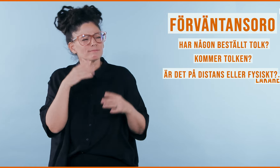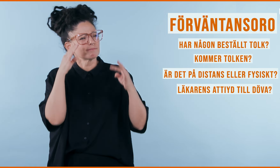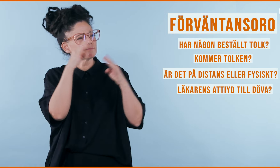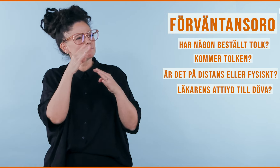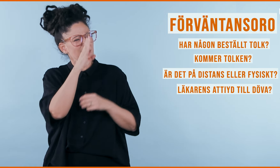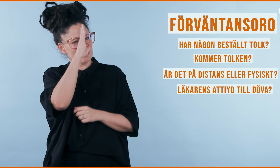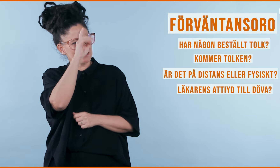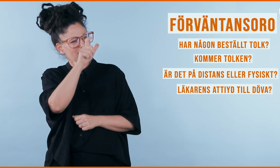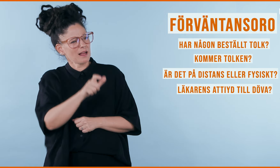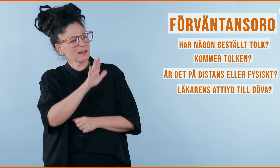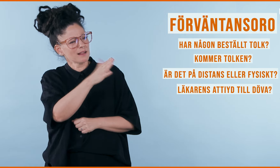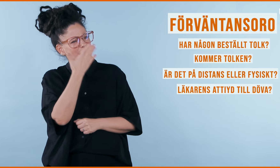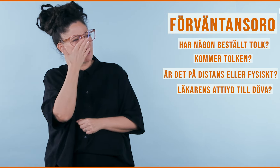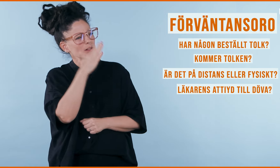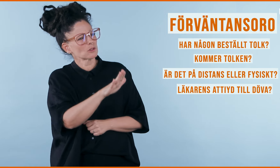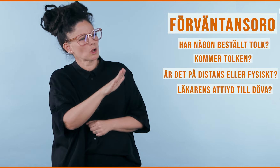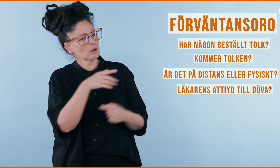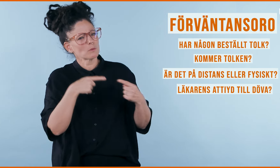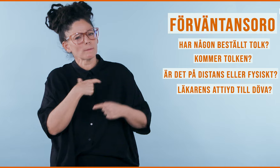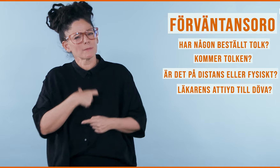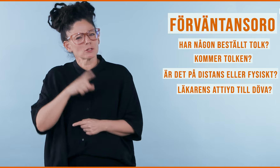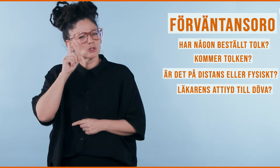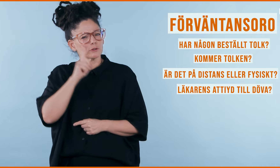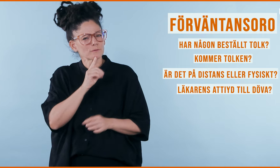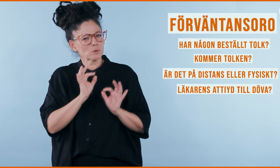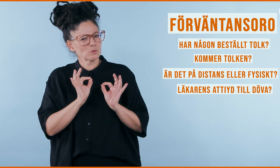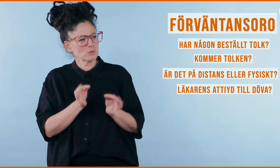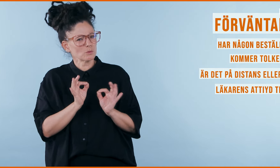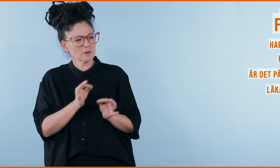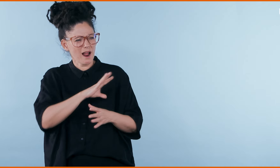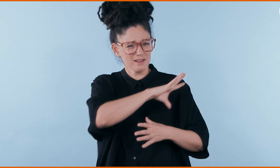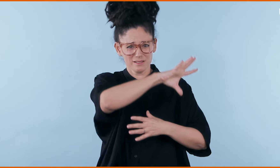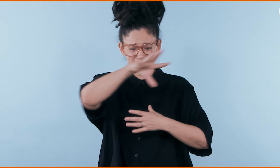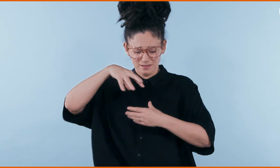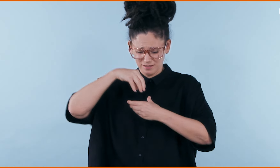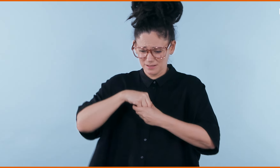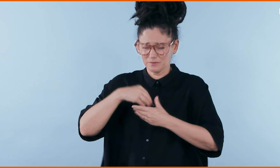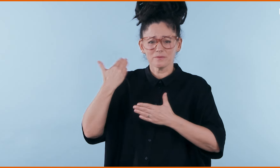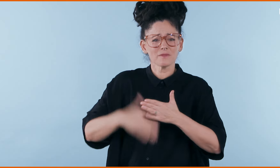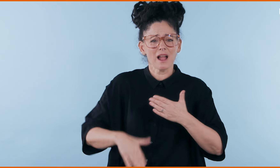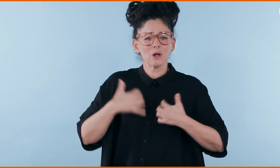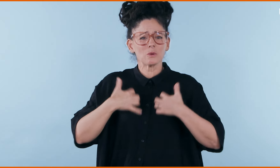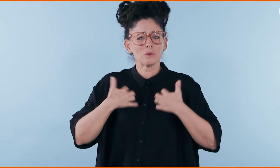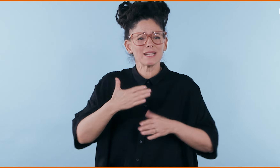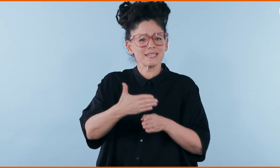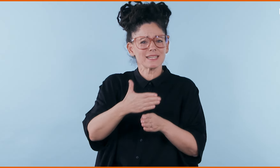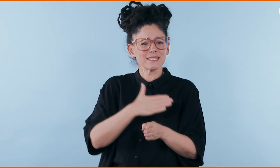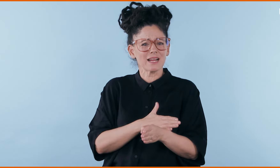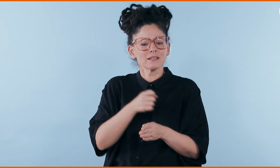Hur är läkarens attityd till döva? Alla dessa stressfaktorer skapar oro redan innan besöket.